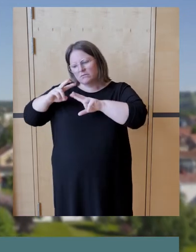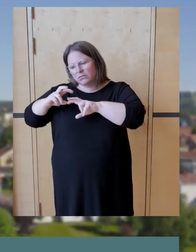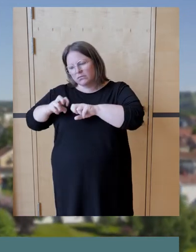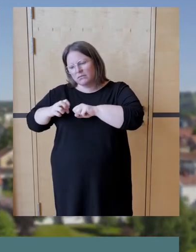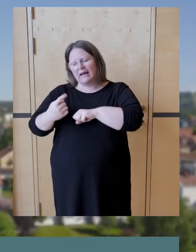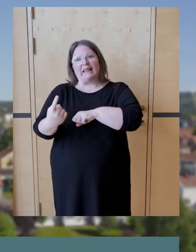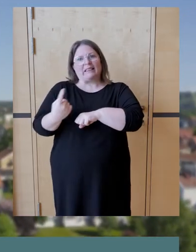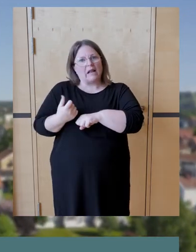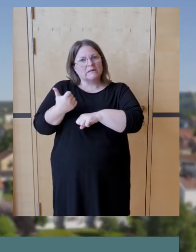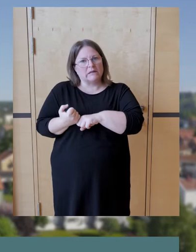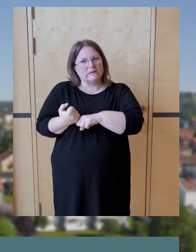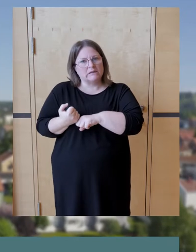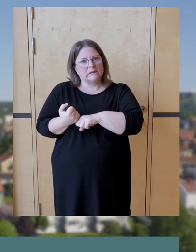Genom samma tomt så att säga